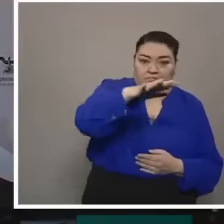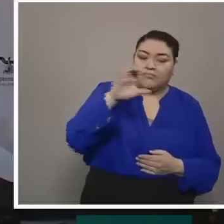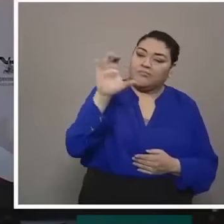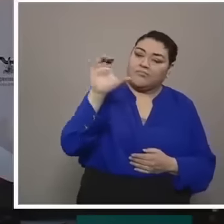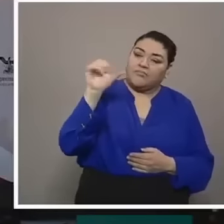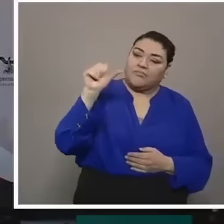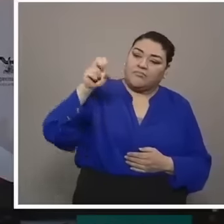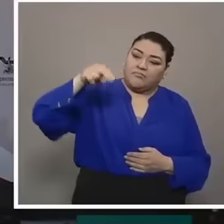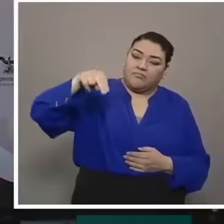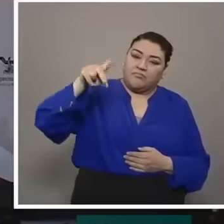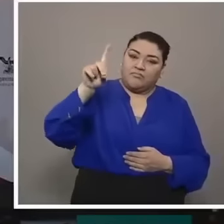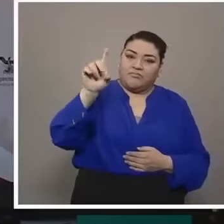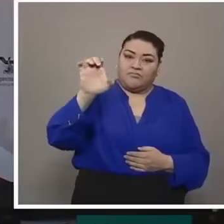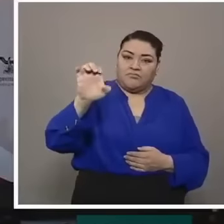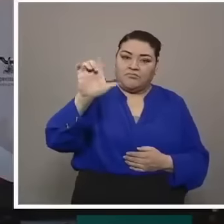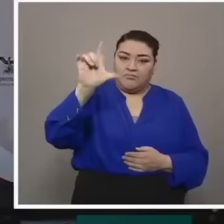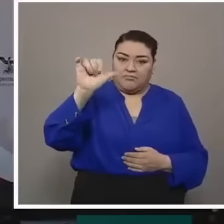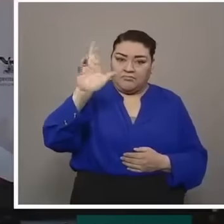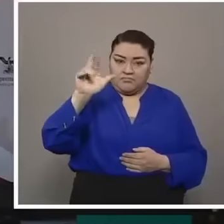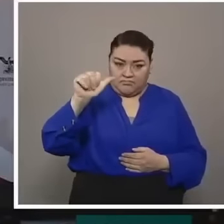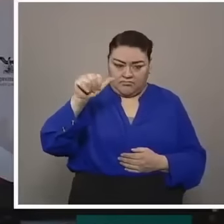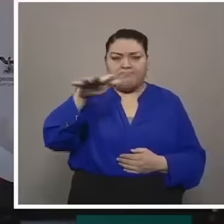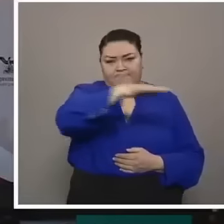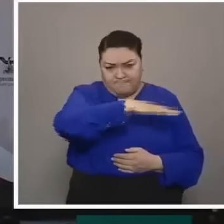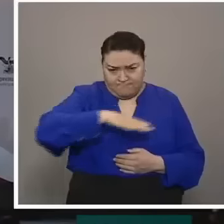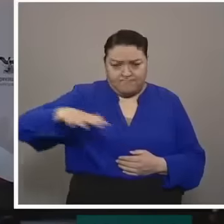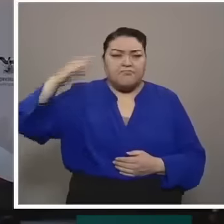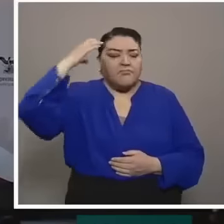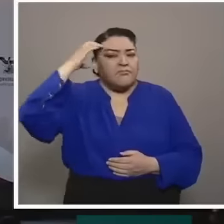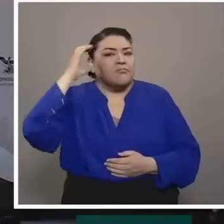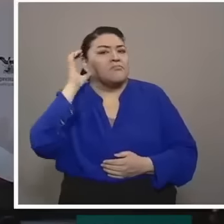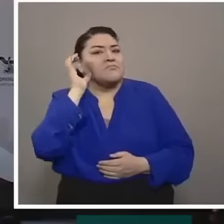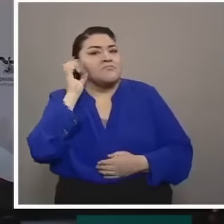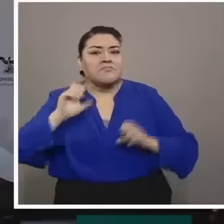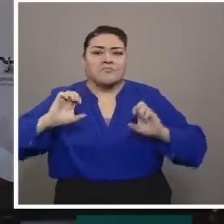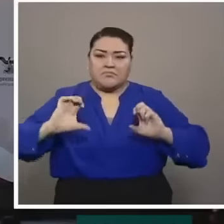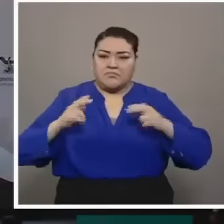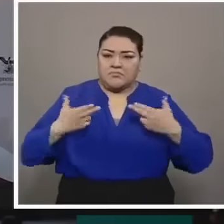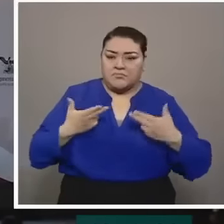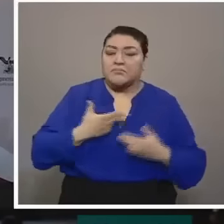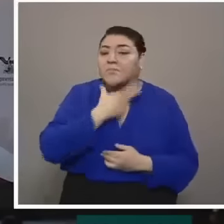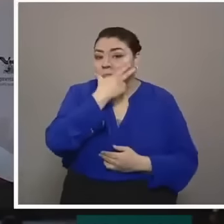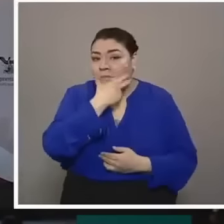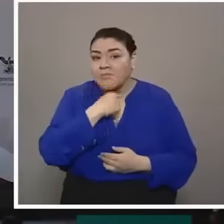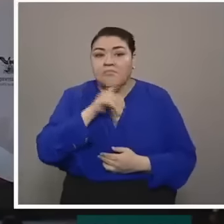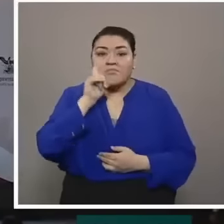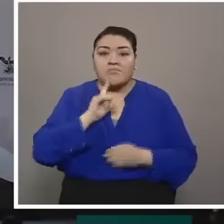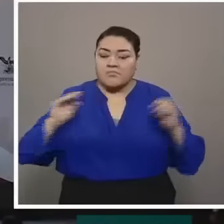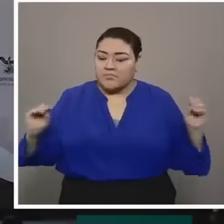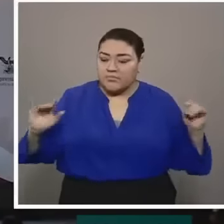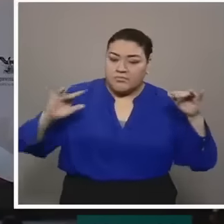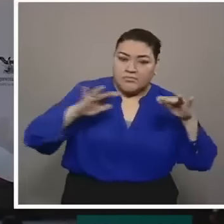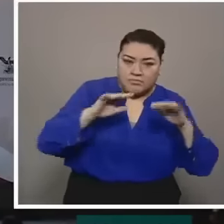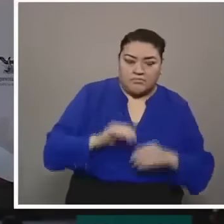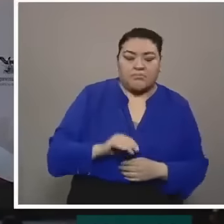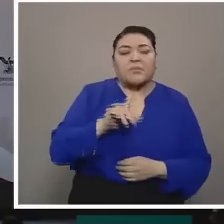de las Casas, hombres y mujeres presentes aquí en Tenejapan, autoridades constitucionales del